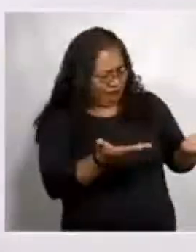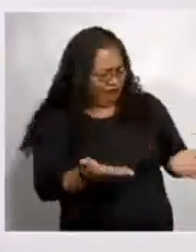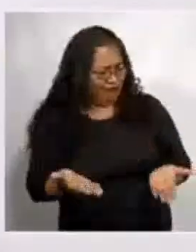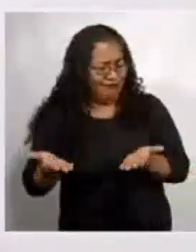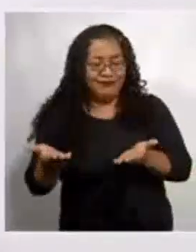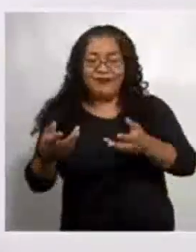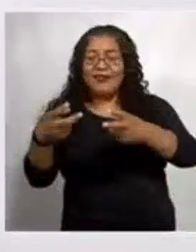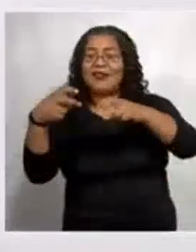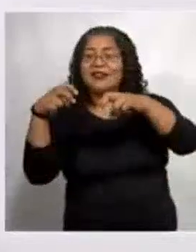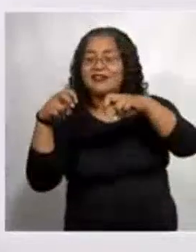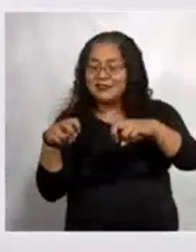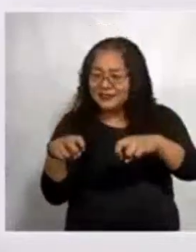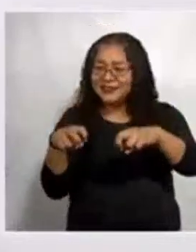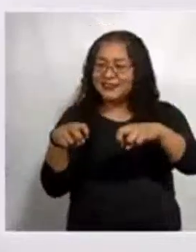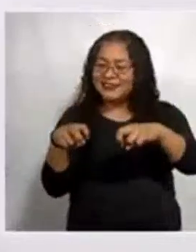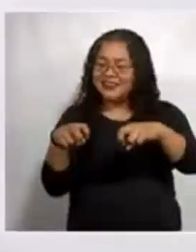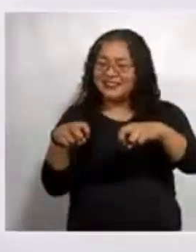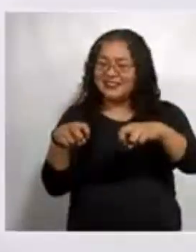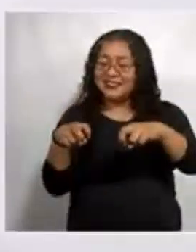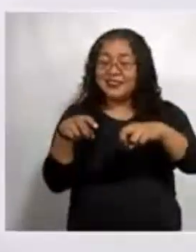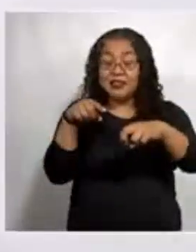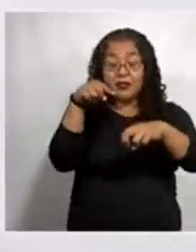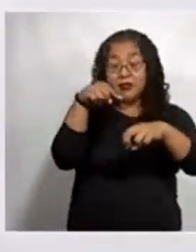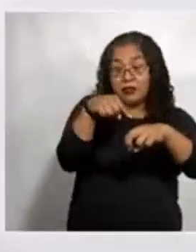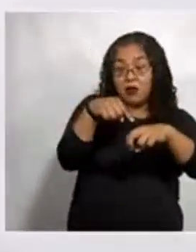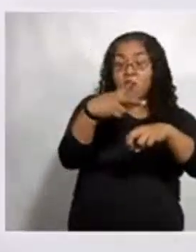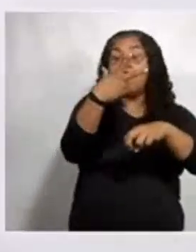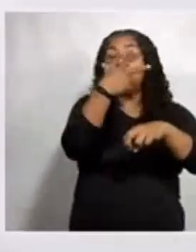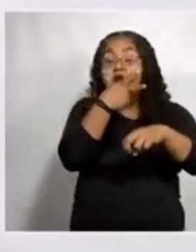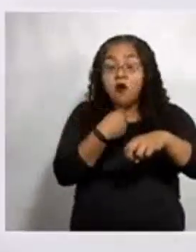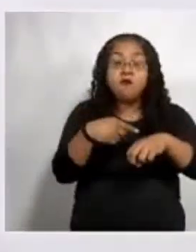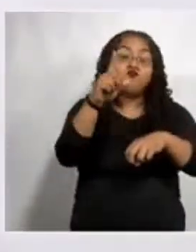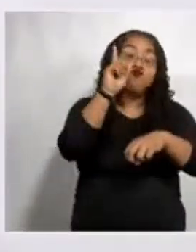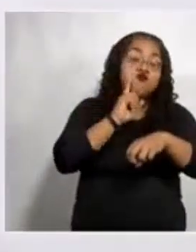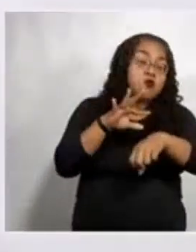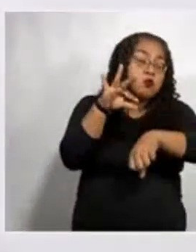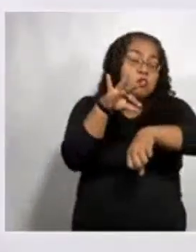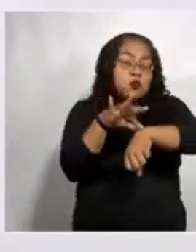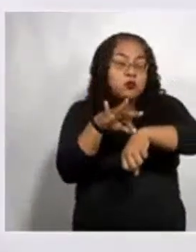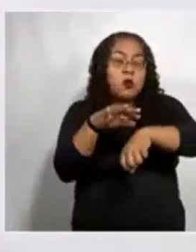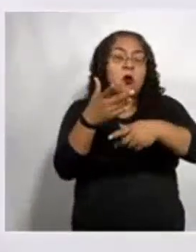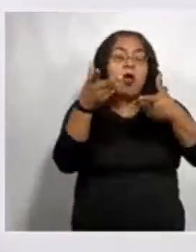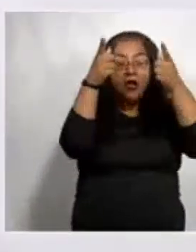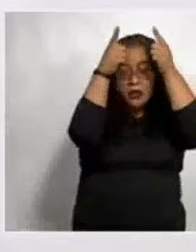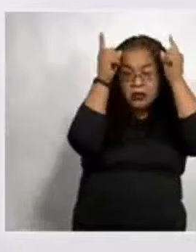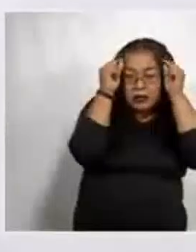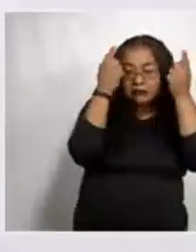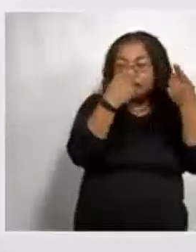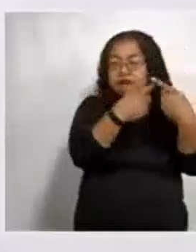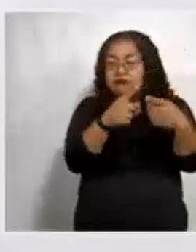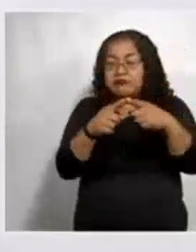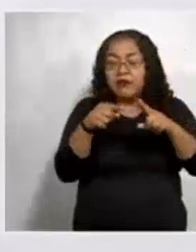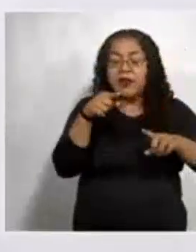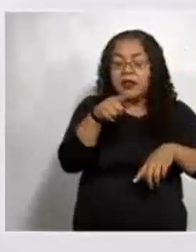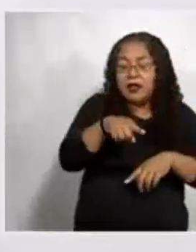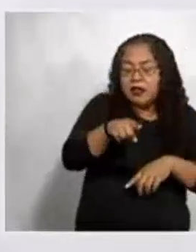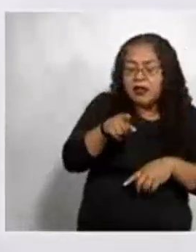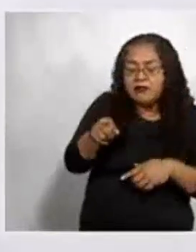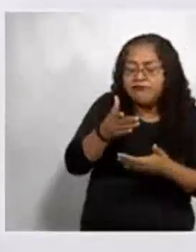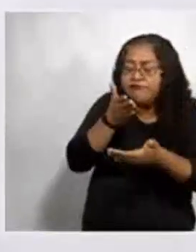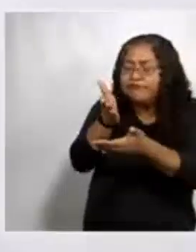ellas y ellos enfermeras, enfermeros, médicas, médicos, quienes hacen una revisión completa